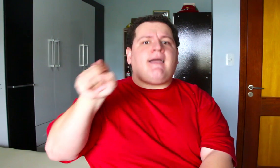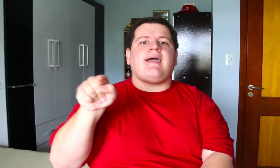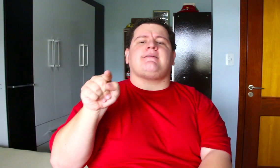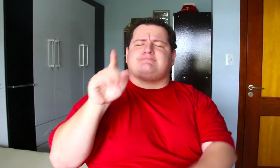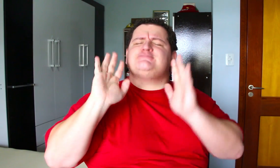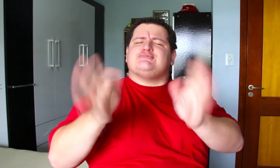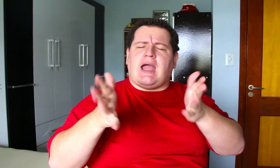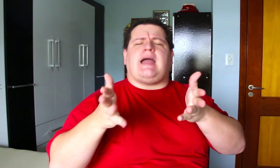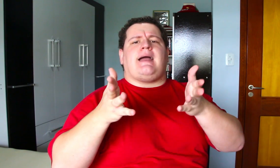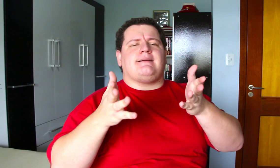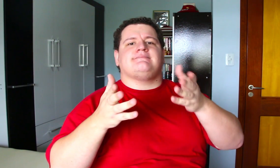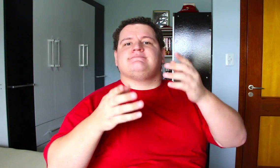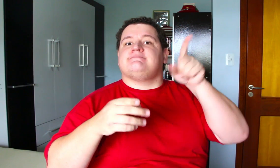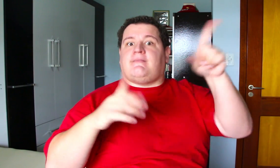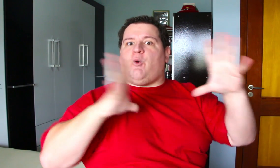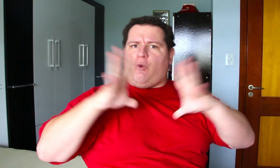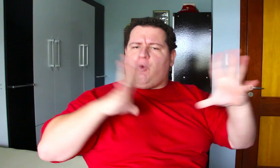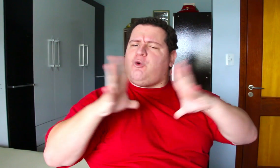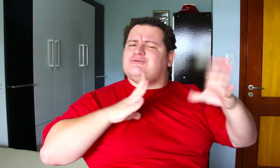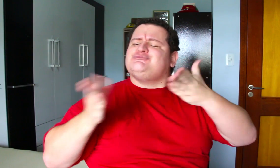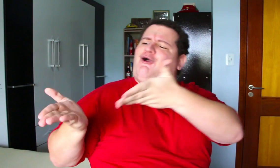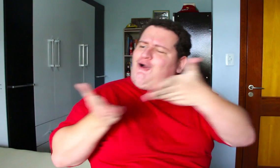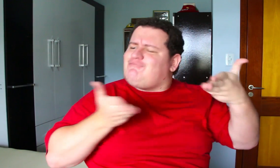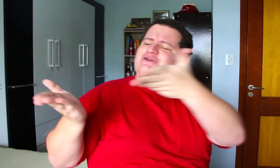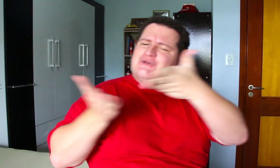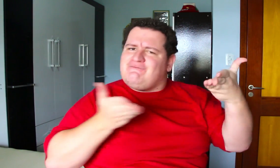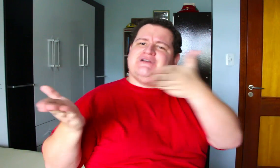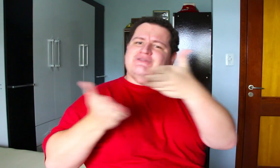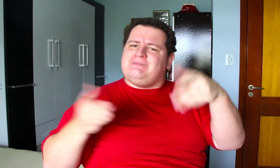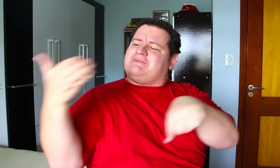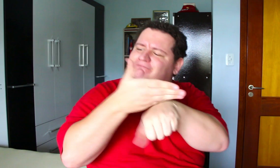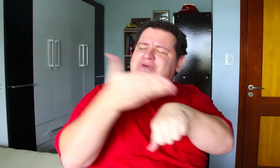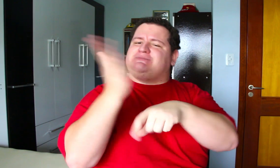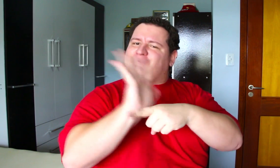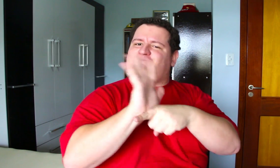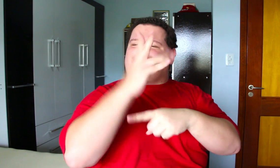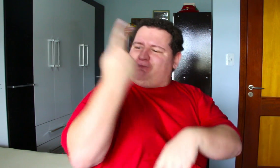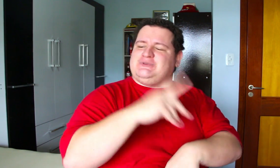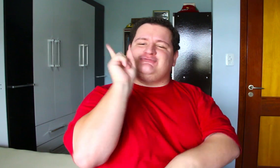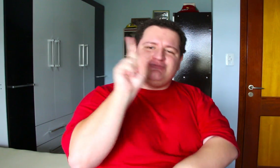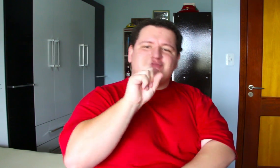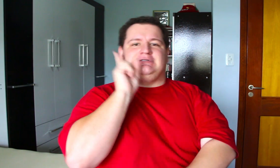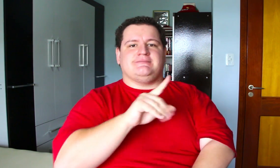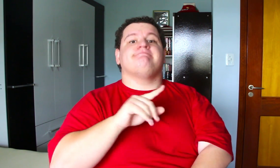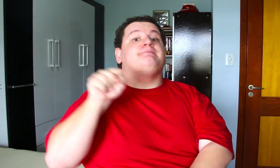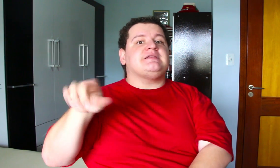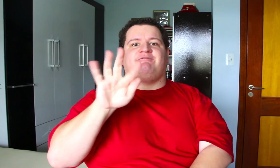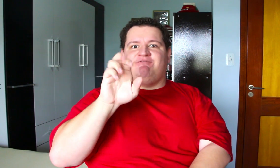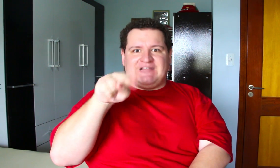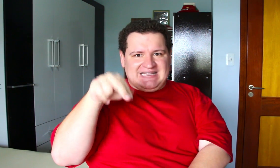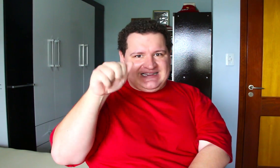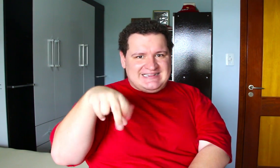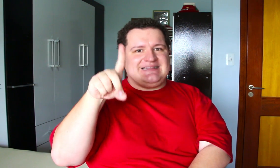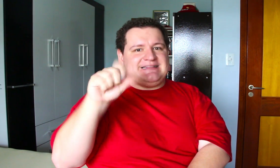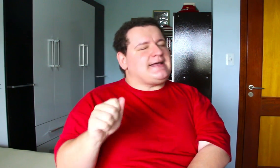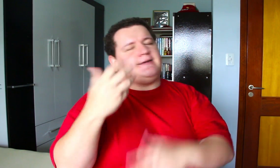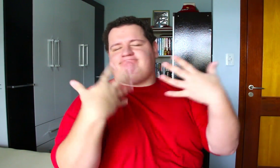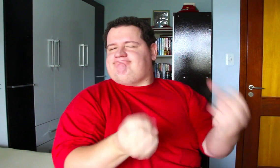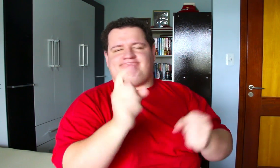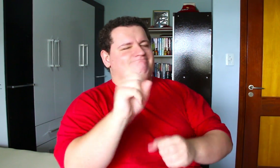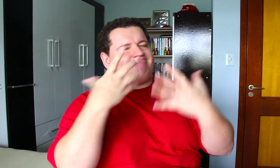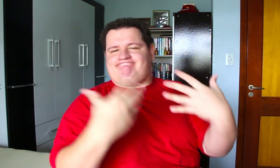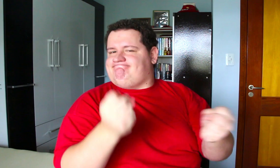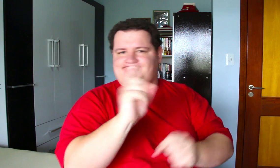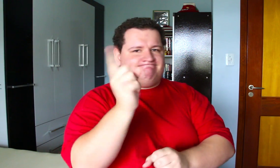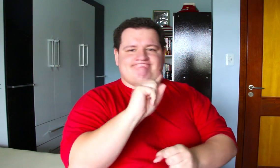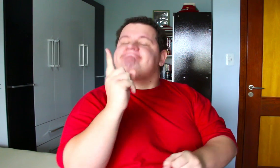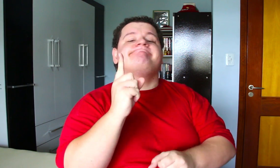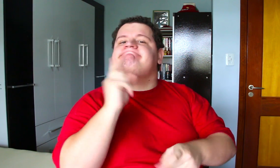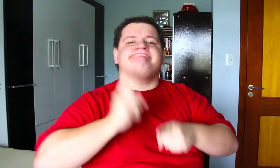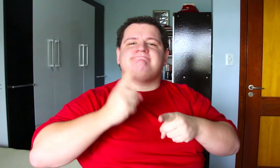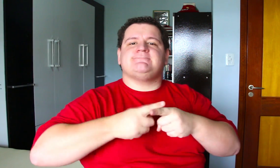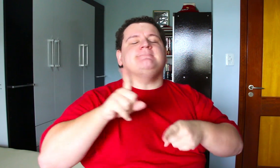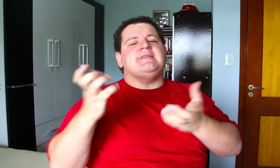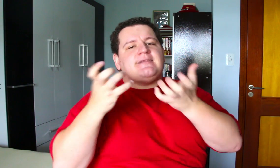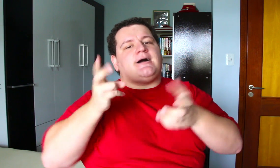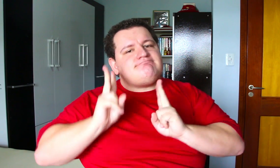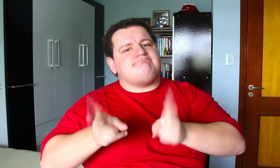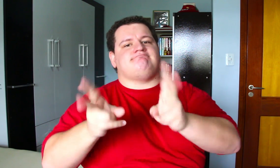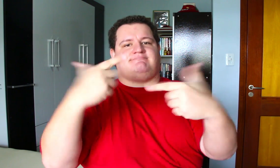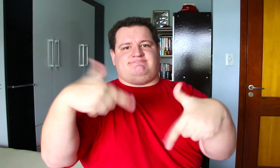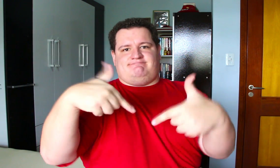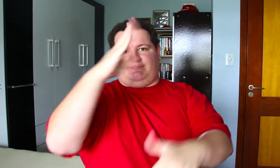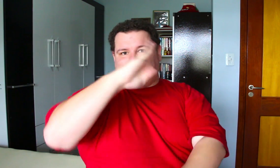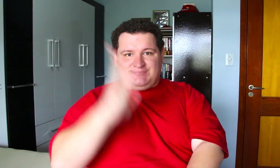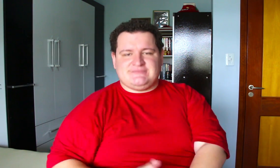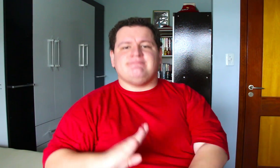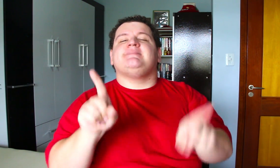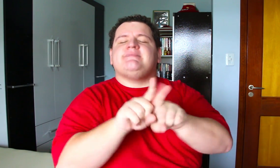Ela já recusou muitos convites de Hollywood e quis continuar atuando no Brasil,